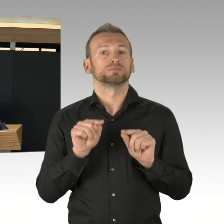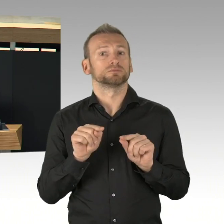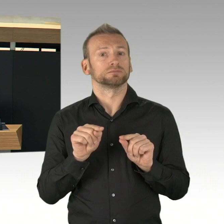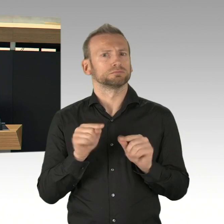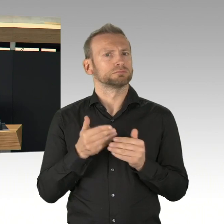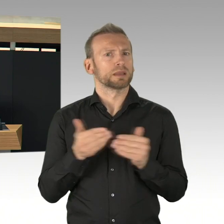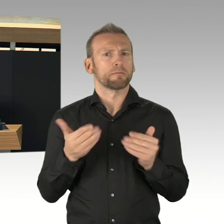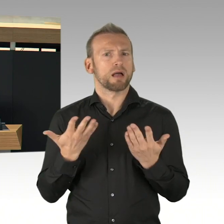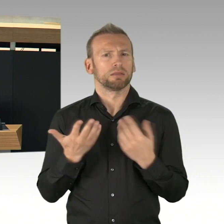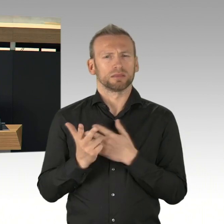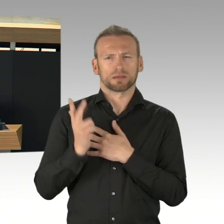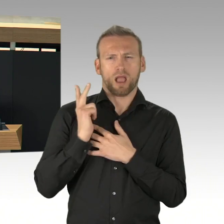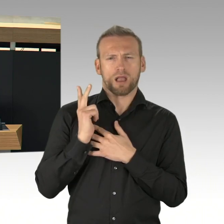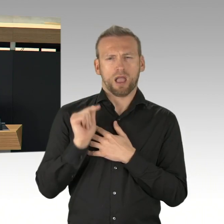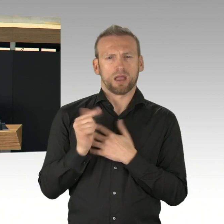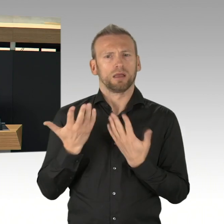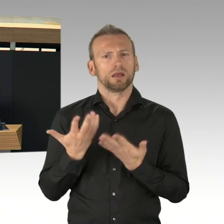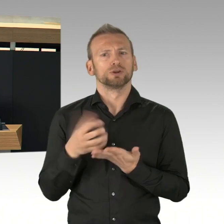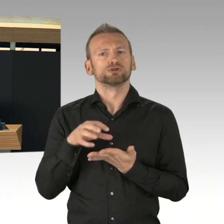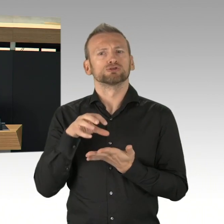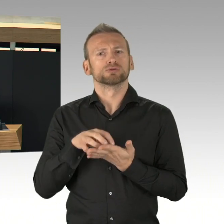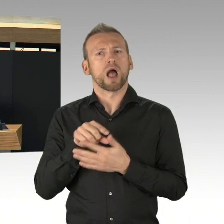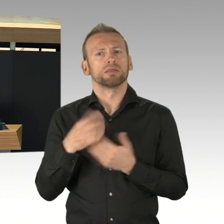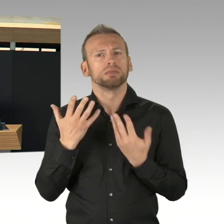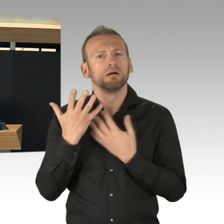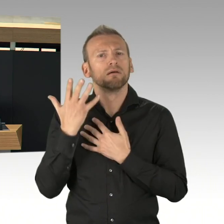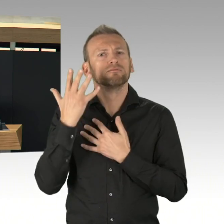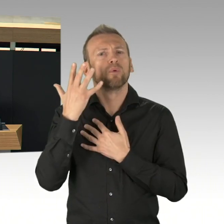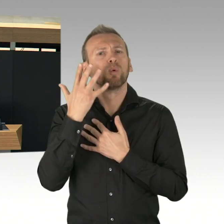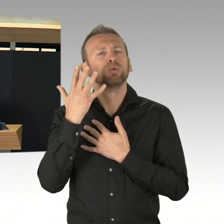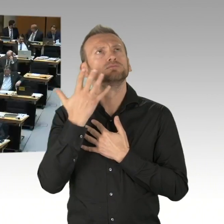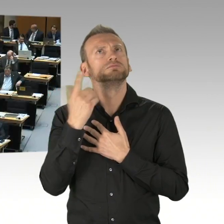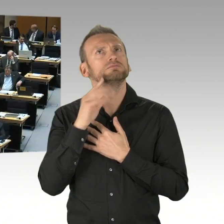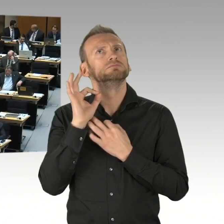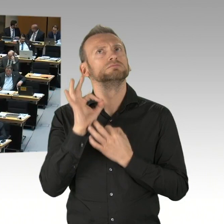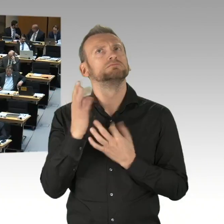mit der heutigen Abstimmung den größten Tabubruch der jüngsten Geschichte zu begehen.